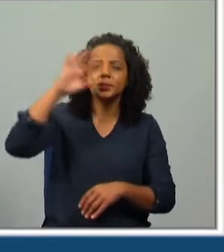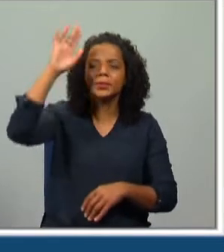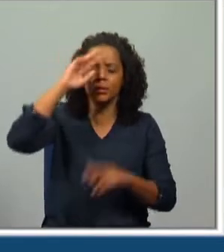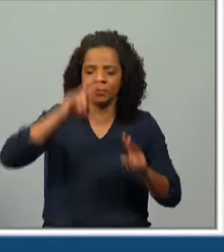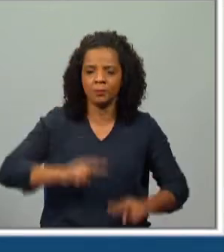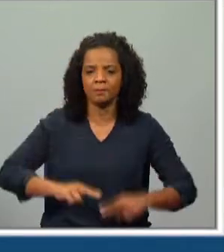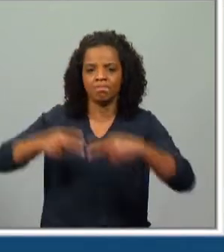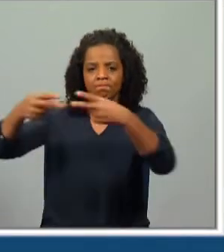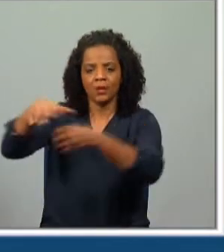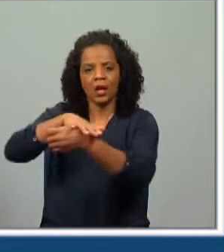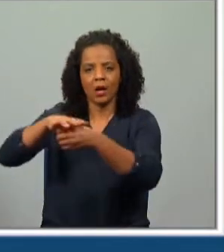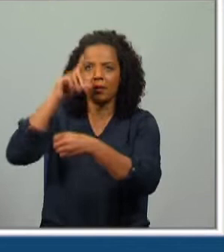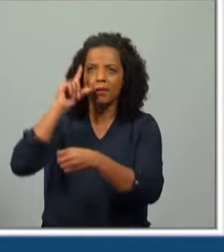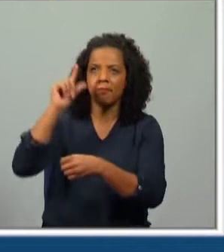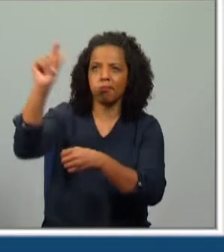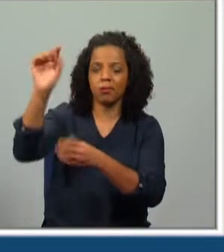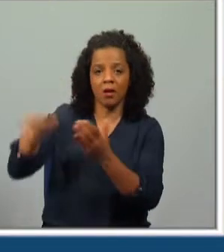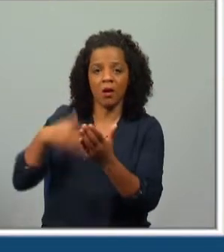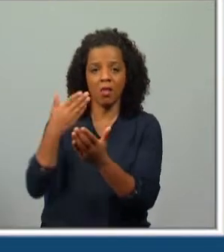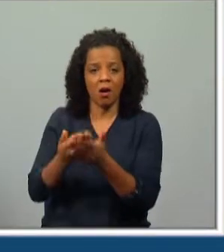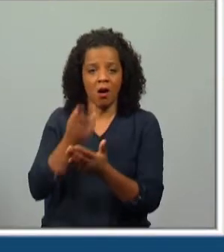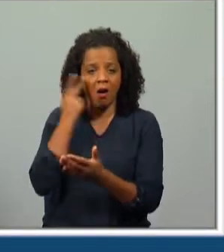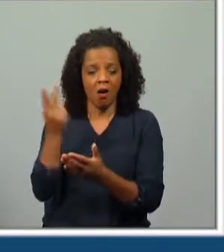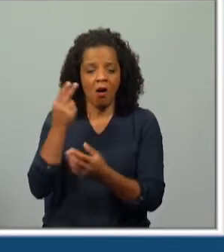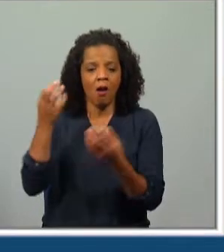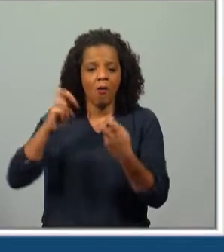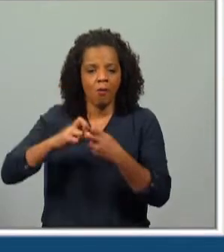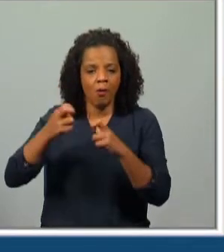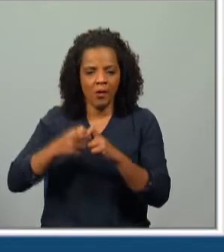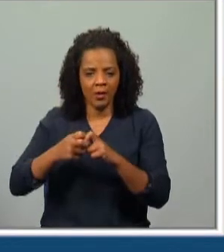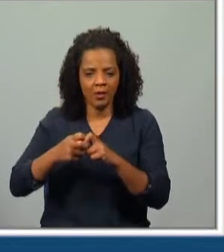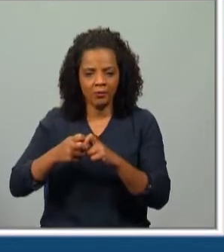distante eu fiz viver intensamente o problema da gaivota e do gato sim embora 遙遠的我強烈地生活海鷗和貓的問題是的